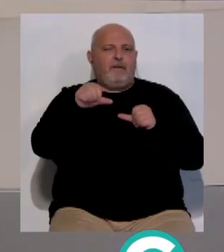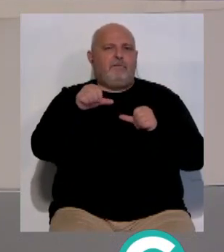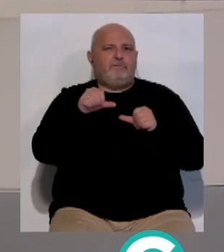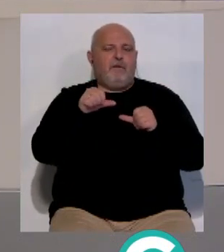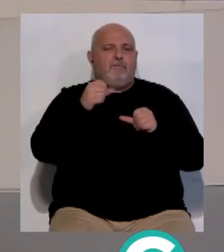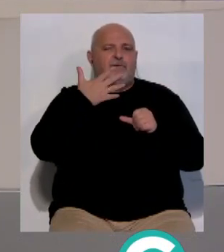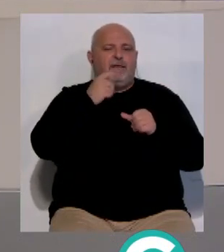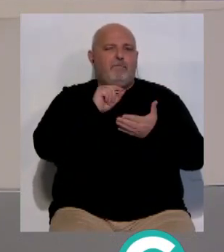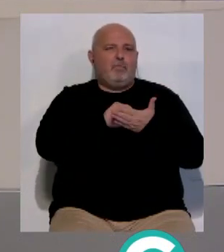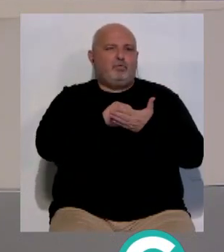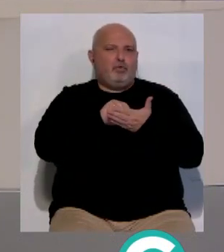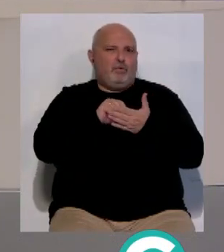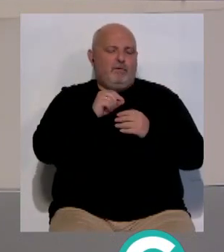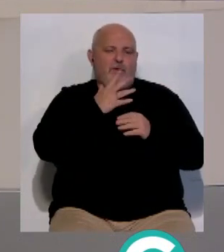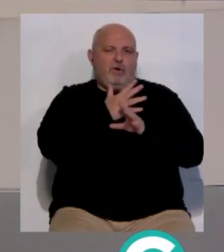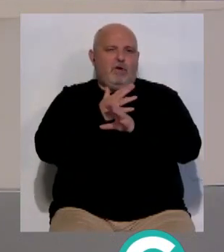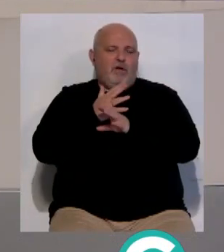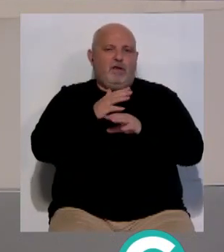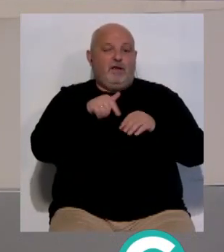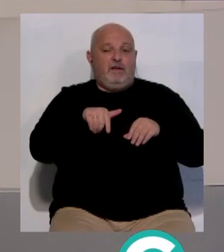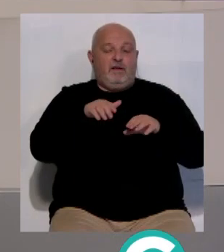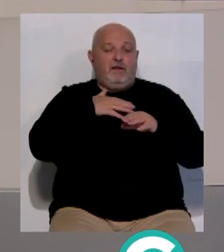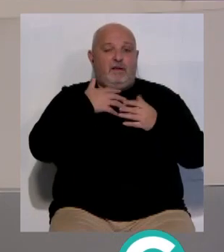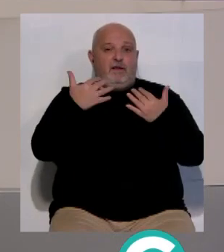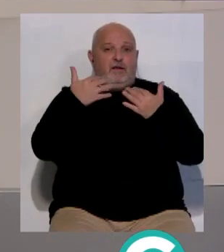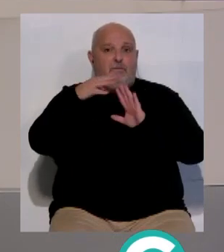del partido por la mesa del submarino y también por parte de los espectadores rápidamente antes